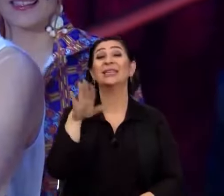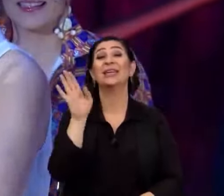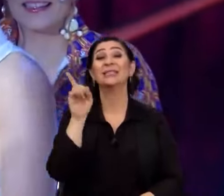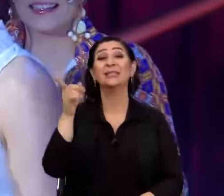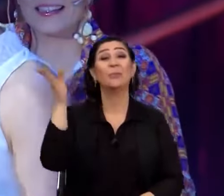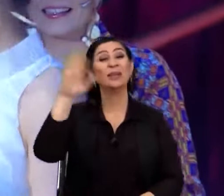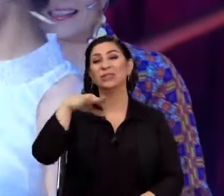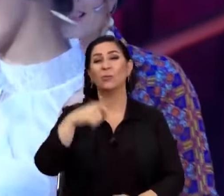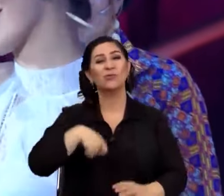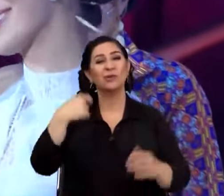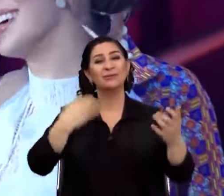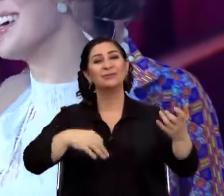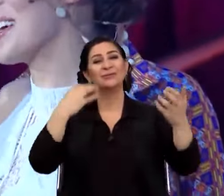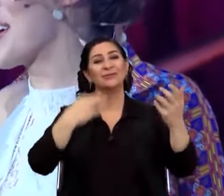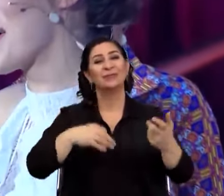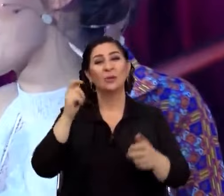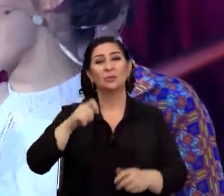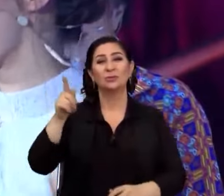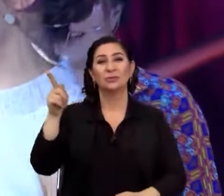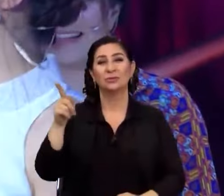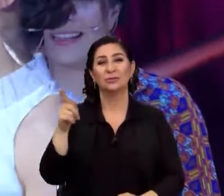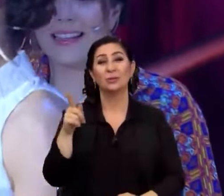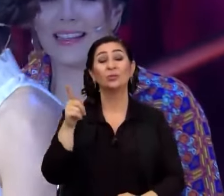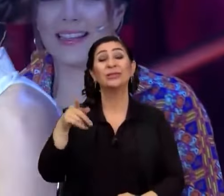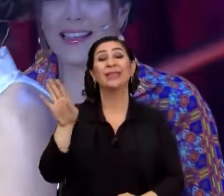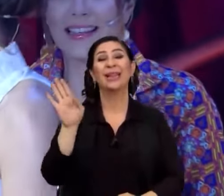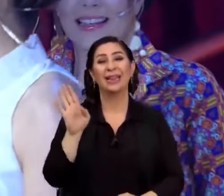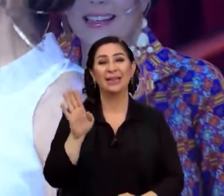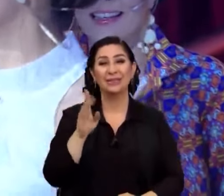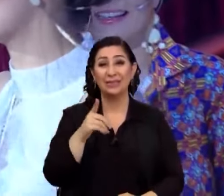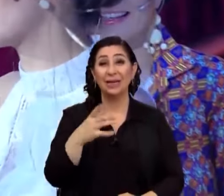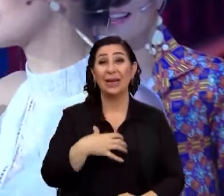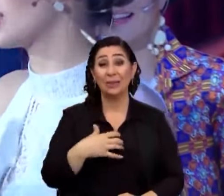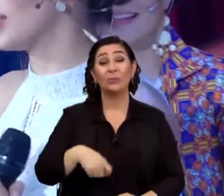başka bir incelikler yüzünden çalıyorsunuz bu değil sen takı Sen bir